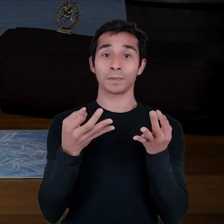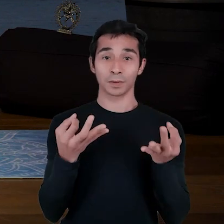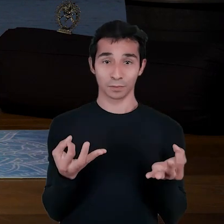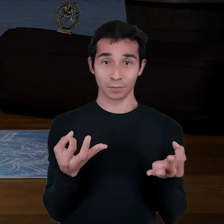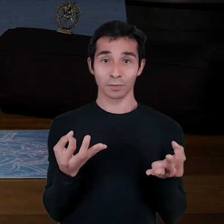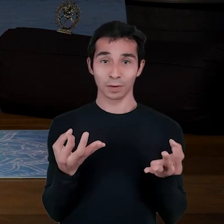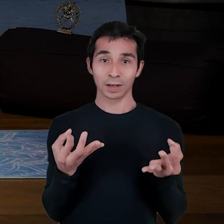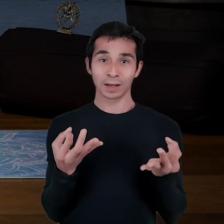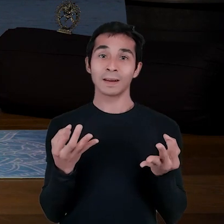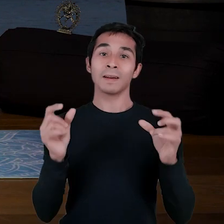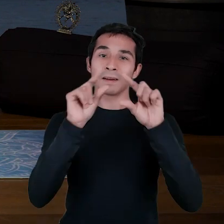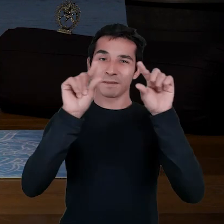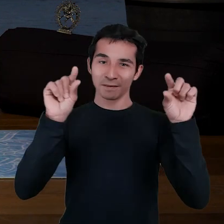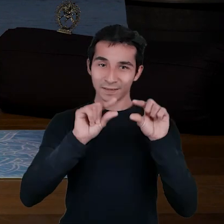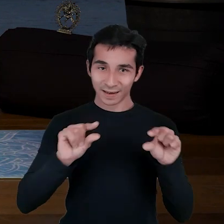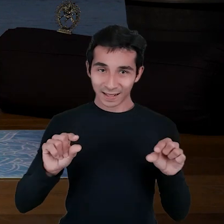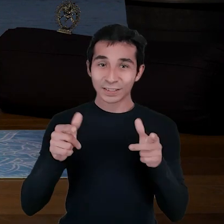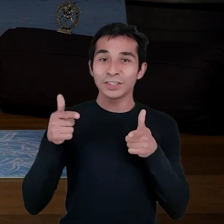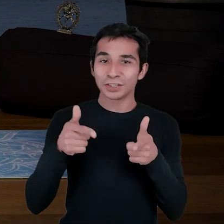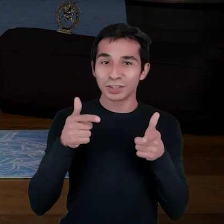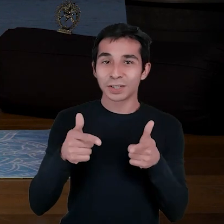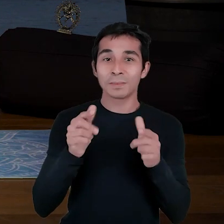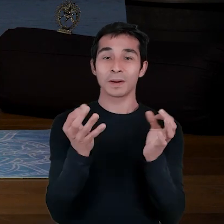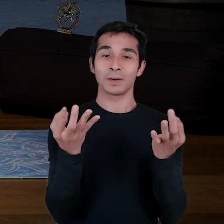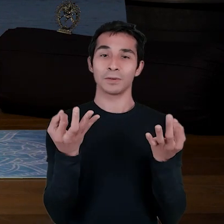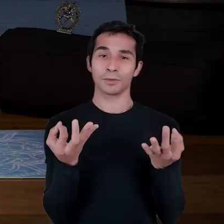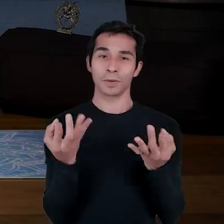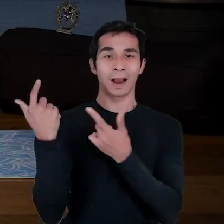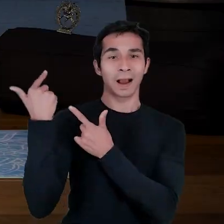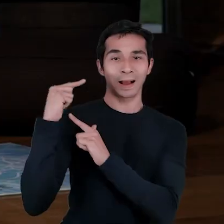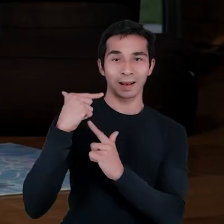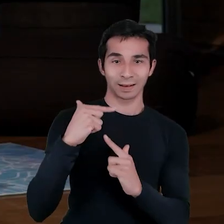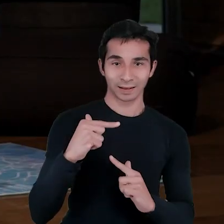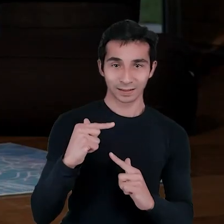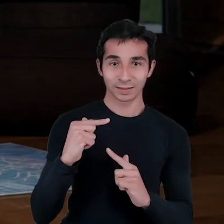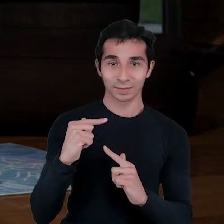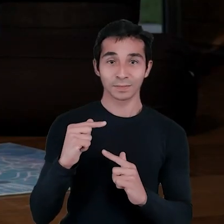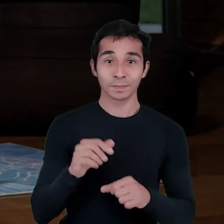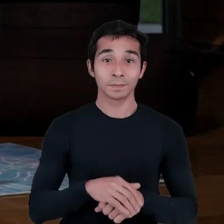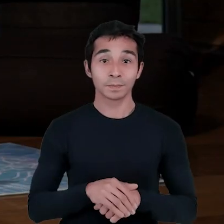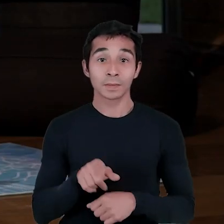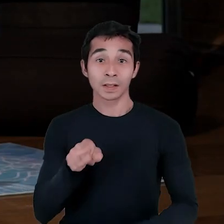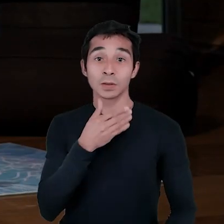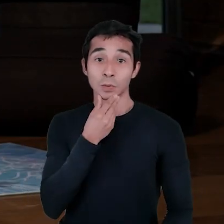Também conhecido como yoga clássico. Patanjali não foi o criador do yoga.